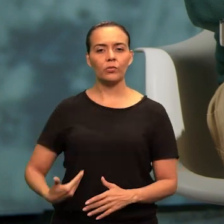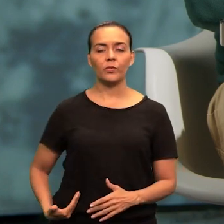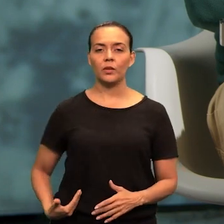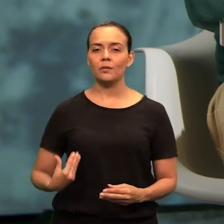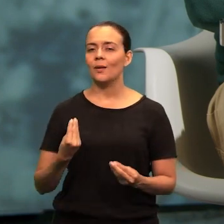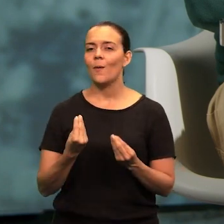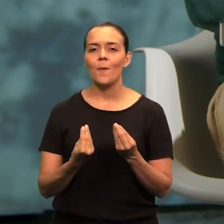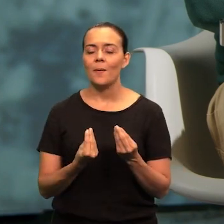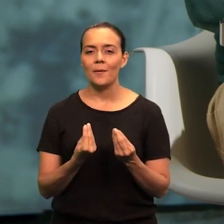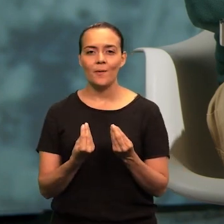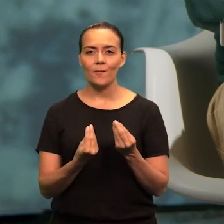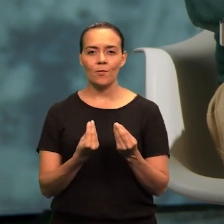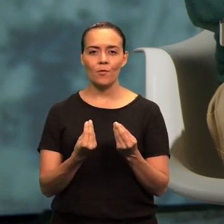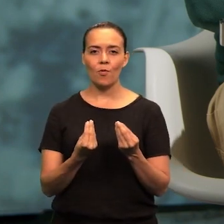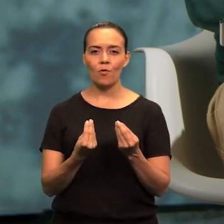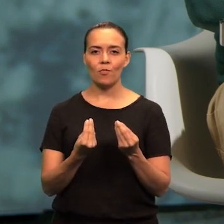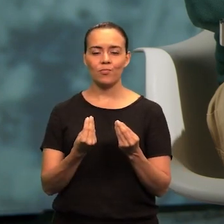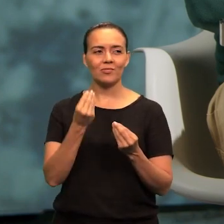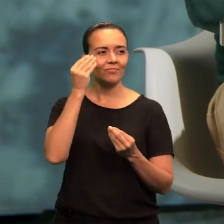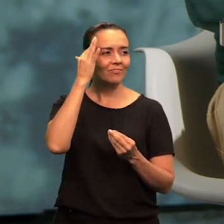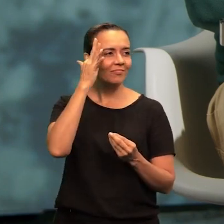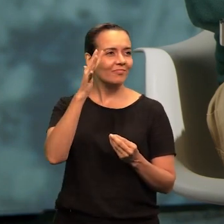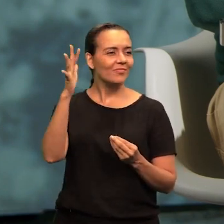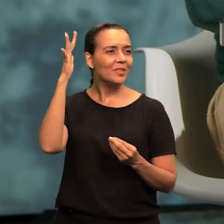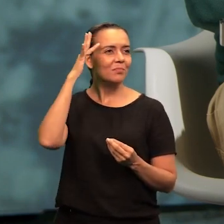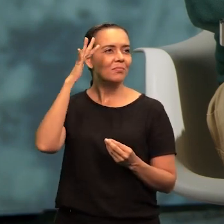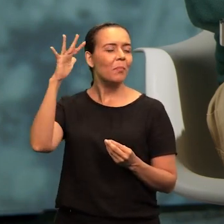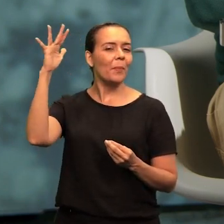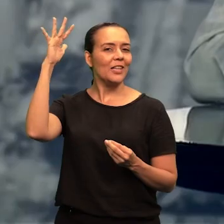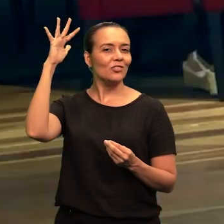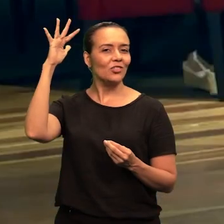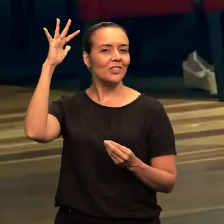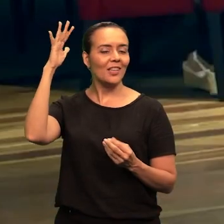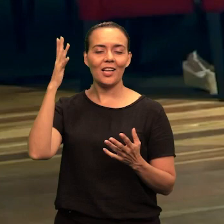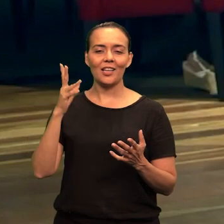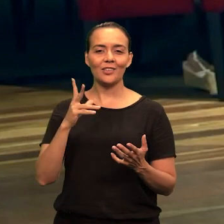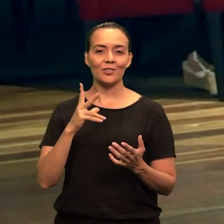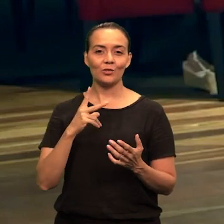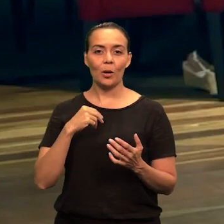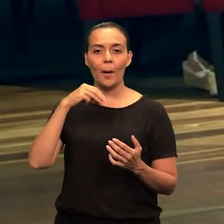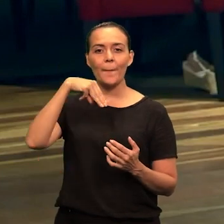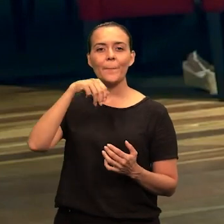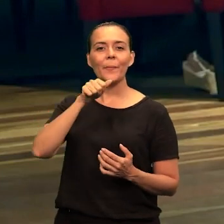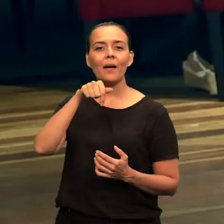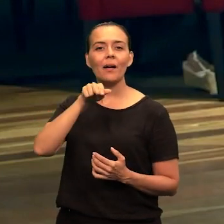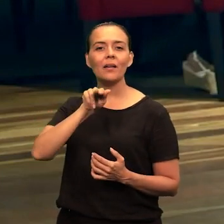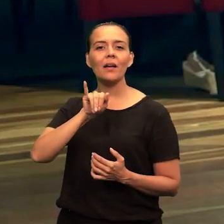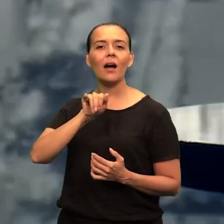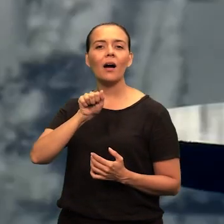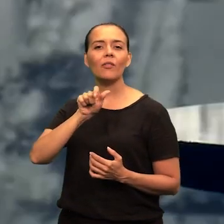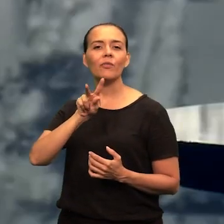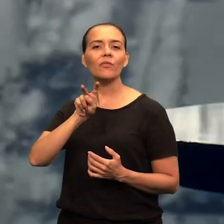Essas glórias habitam no imaginário da sociedade. Maquiavel vai dizer que, sim, então, o manual